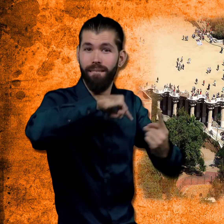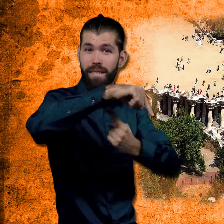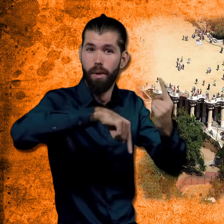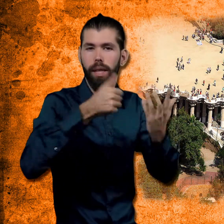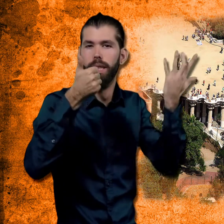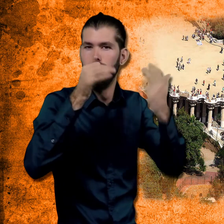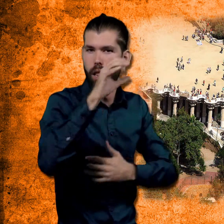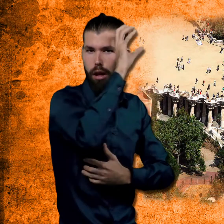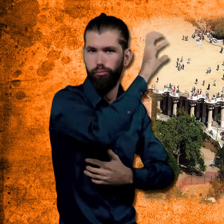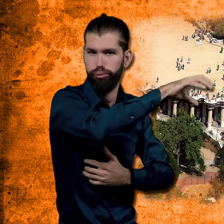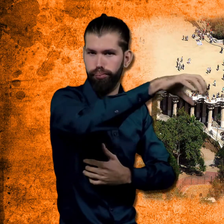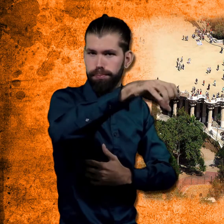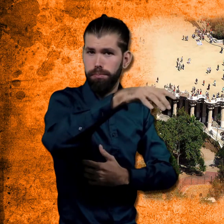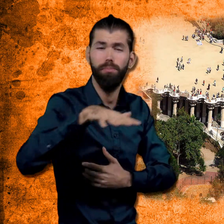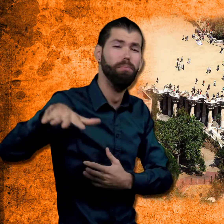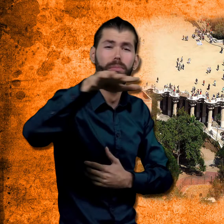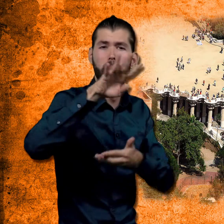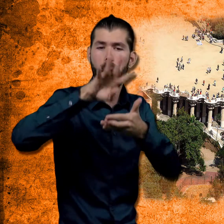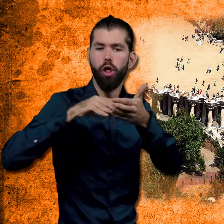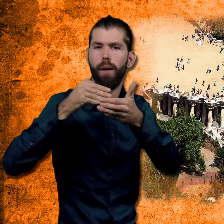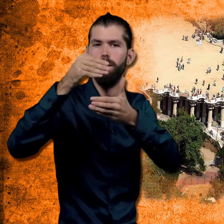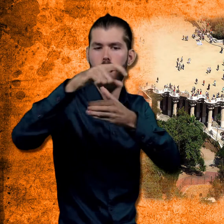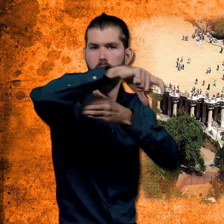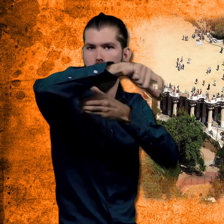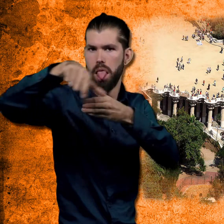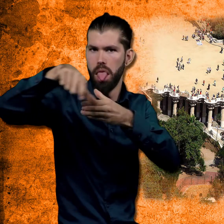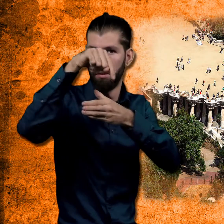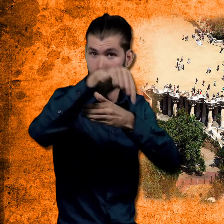amb seixanta habitatges unifamiliars.